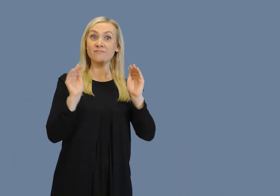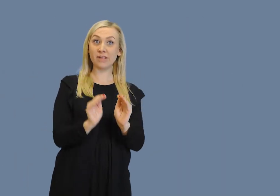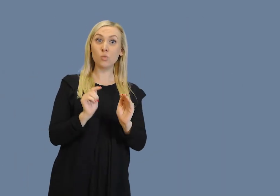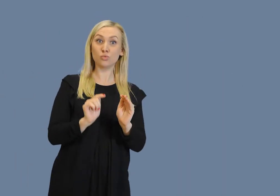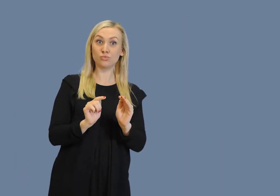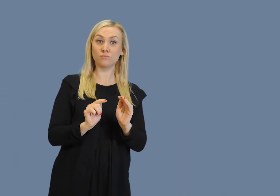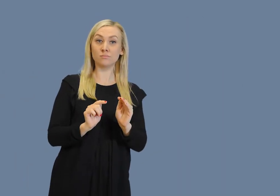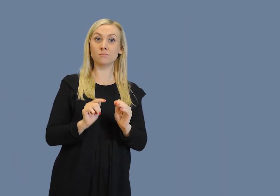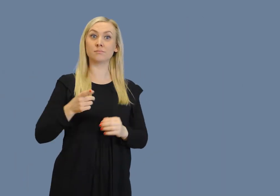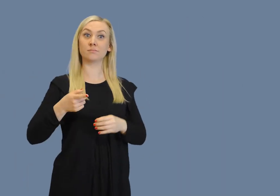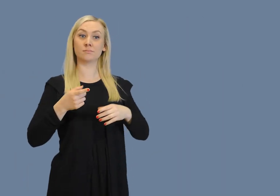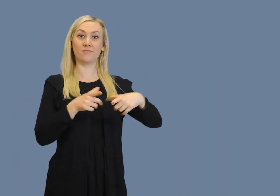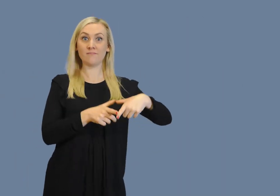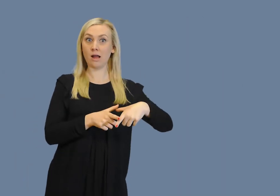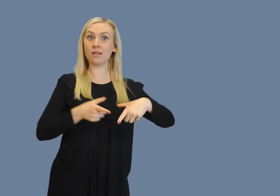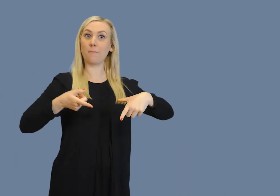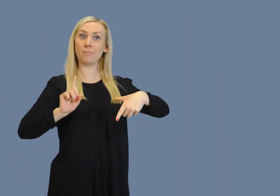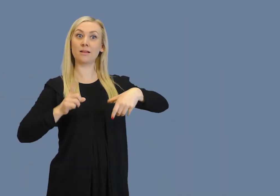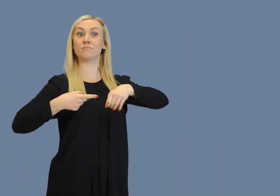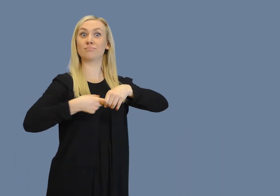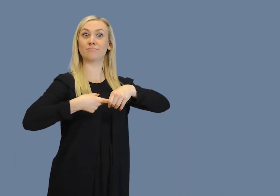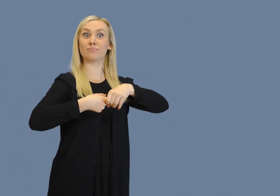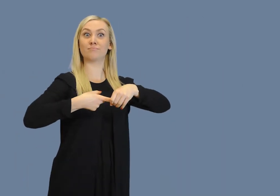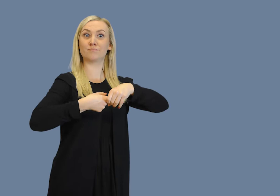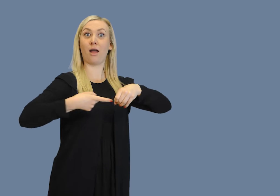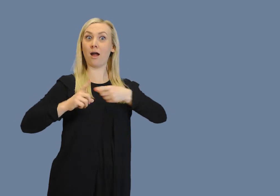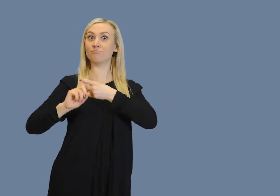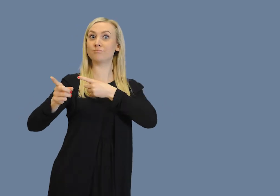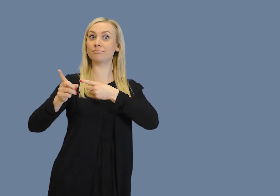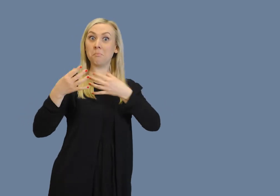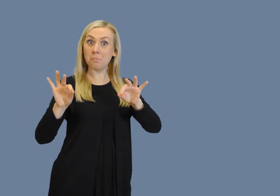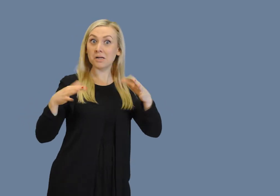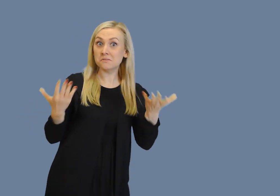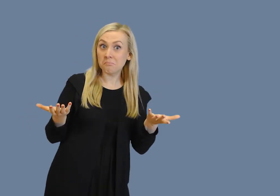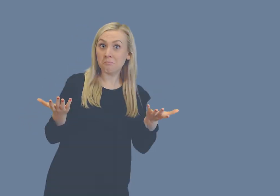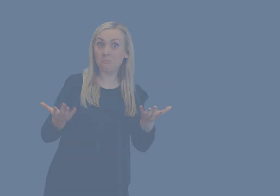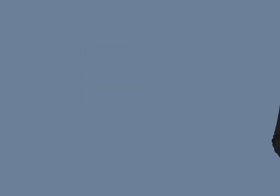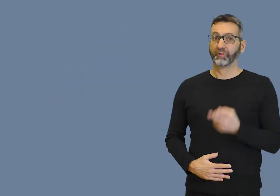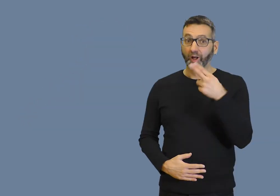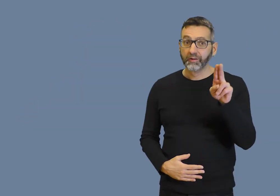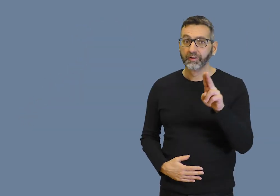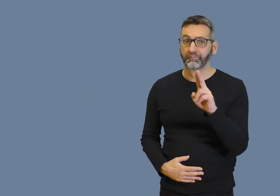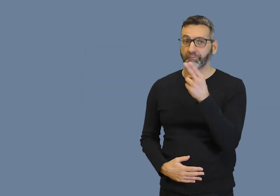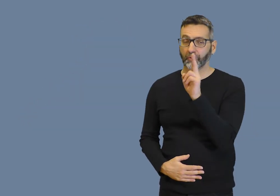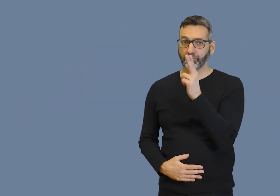Den Penis vor dem Orgasmus aus der Vagina rauszuziehen, ist eine gute Verhütungsmethode. Oder? Nein! Warum?